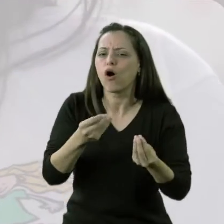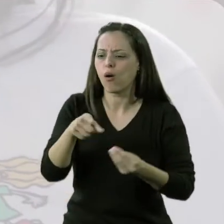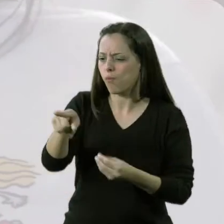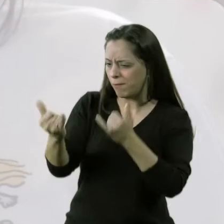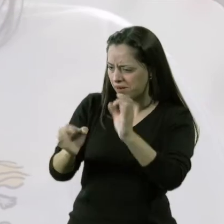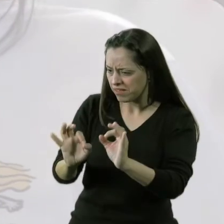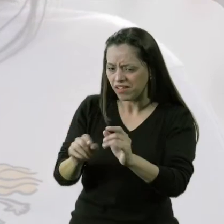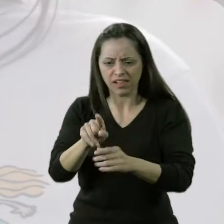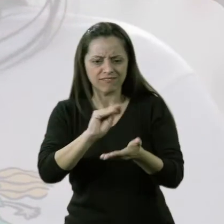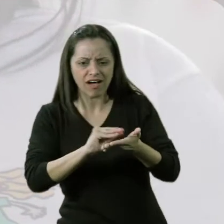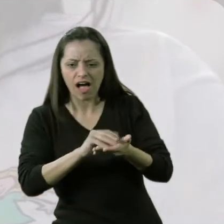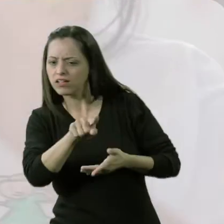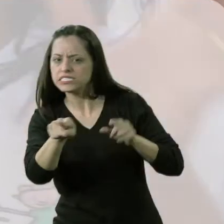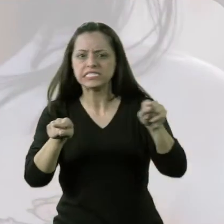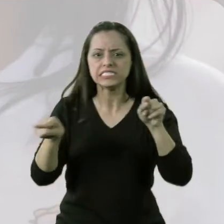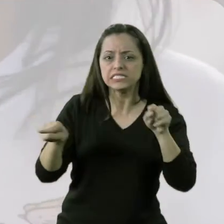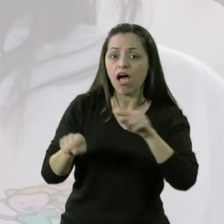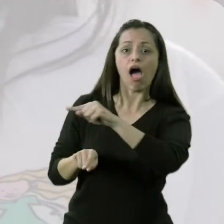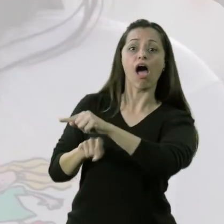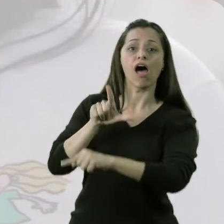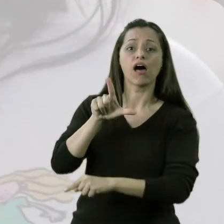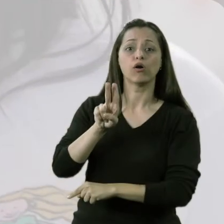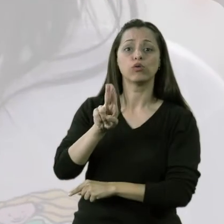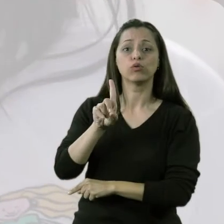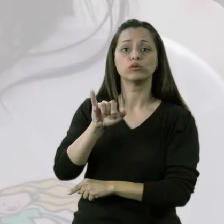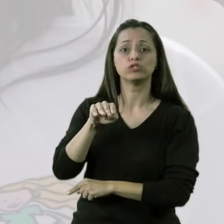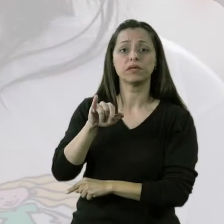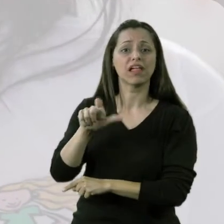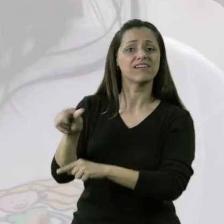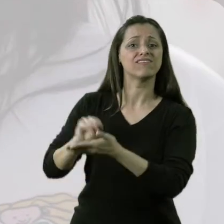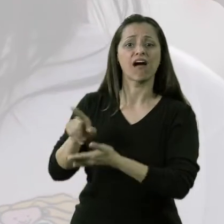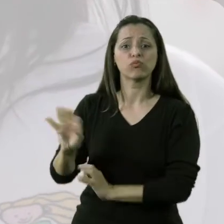“Tem alguém que ficou sem brincar?”. Todo mundo “Ah, a Ludmila”. “E como a gente faz para a Ludmila participar?”.